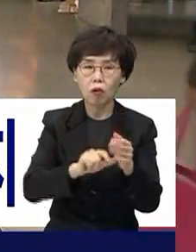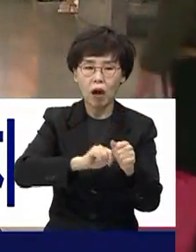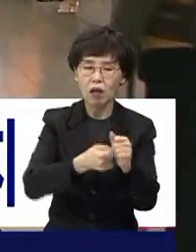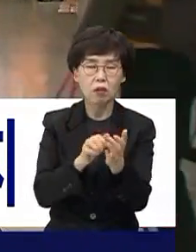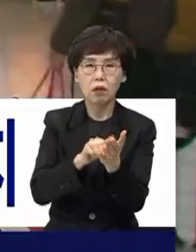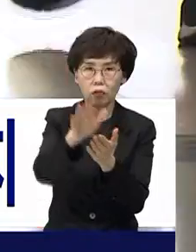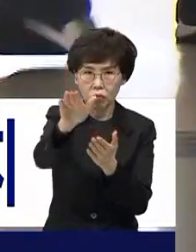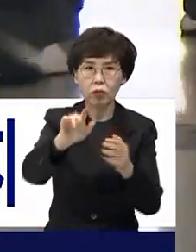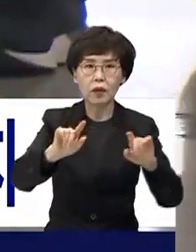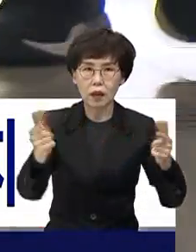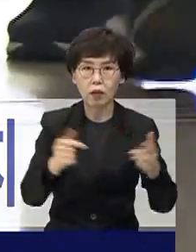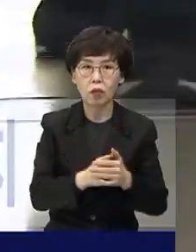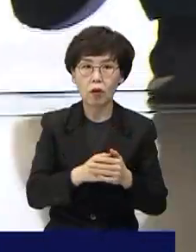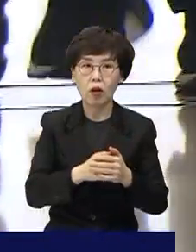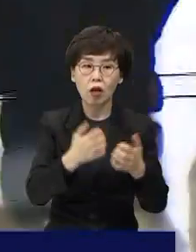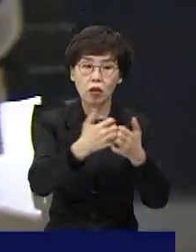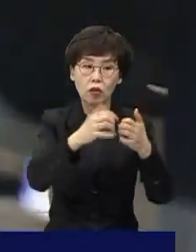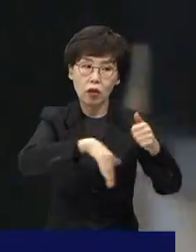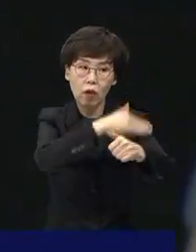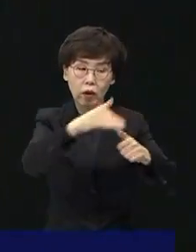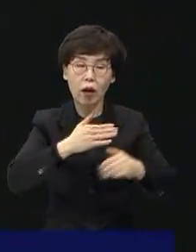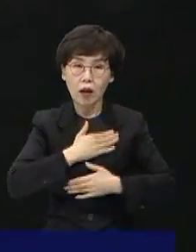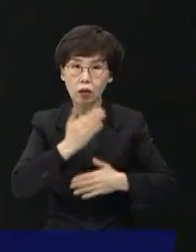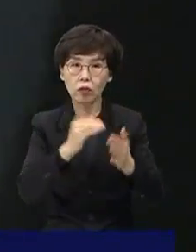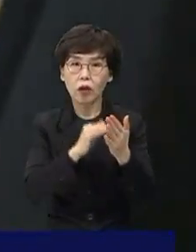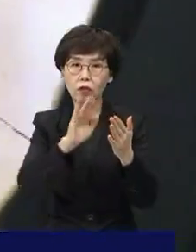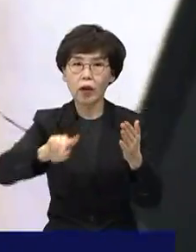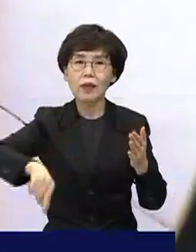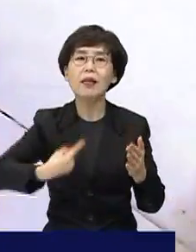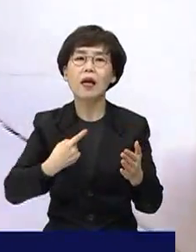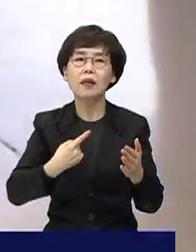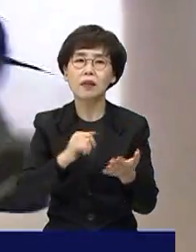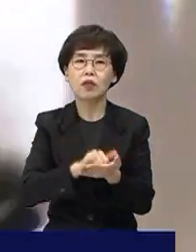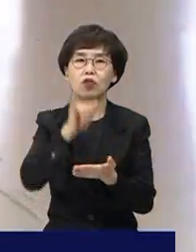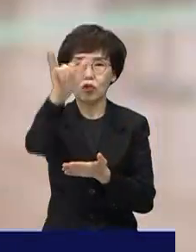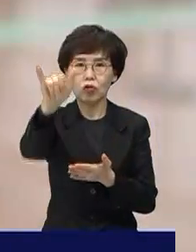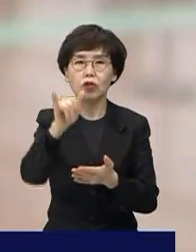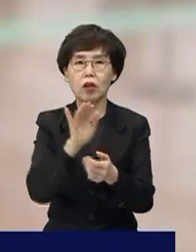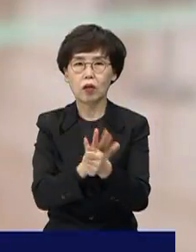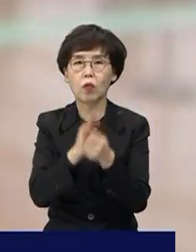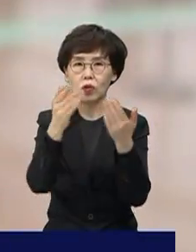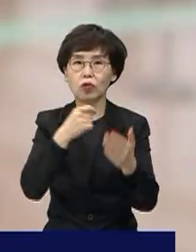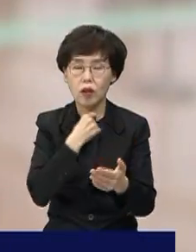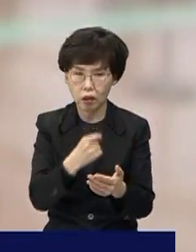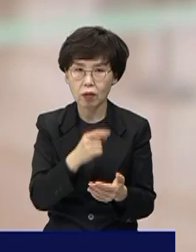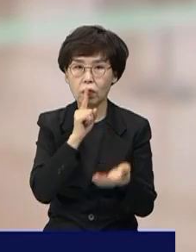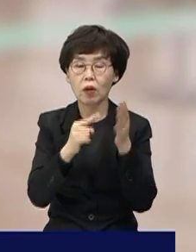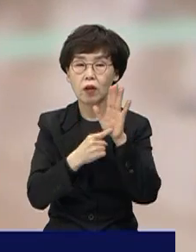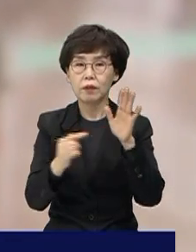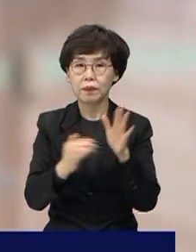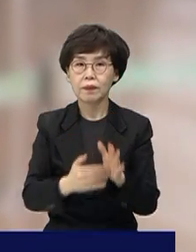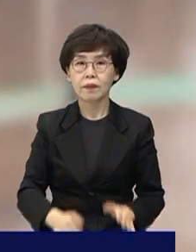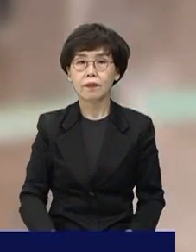강제 출국을 시키지 않고 정세가 안정된 뒤 자진 출국할 수 있도록 하겠다고 법무부는 설명했습니다. 지금까지 간추린 소식이었습니다.